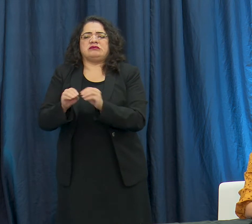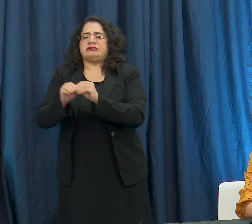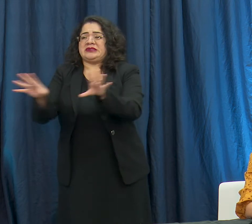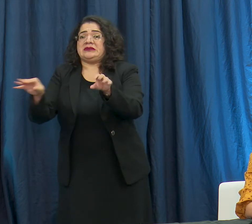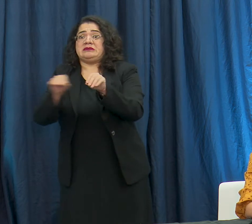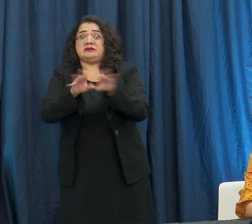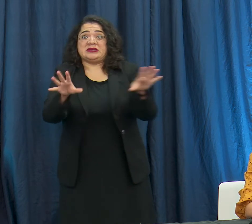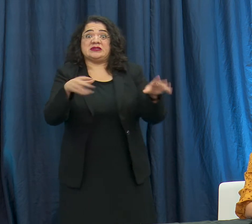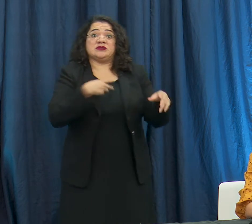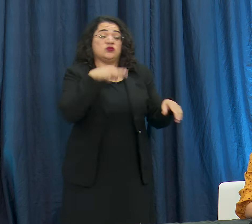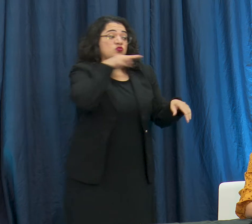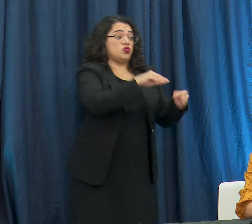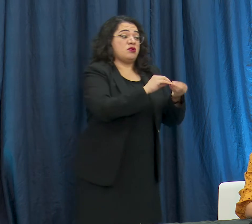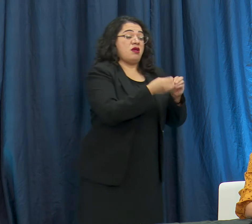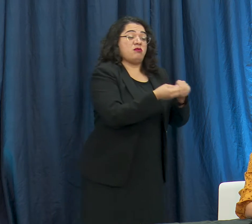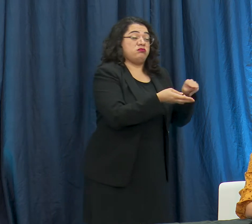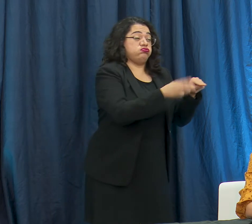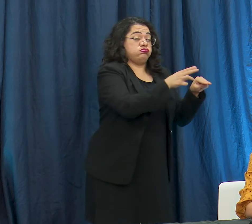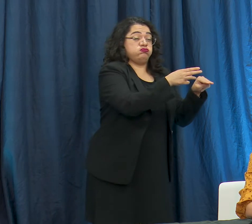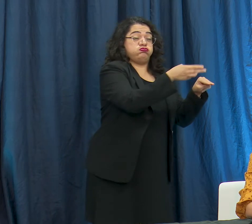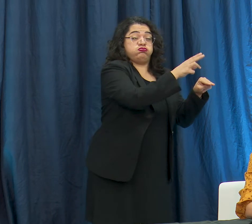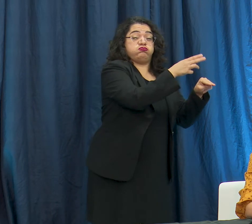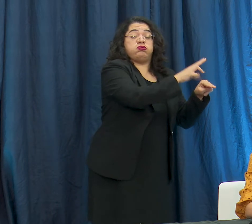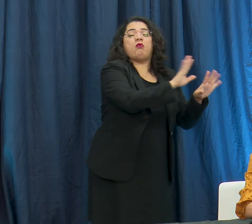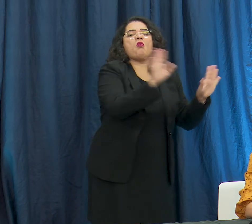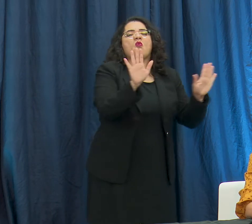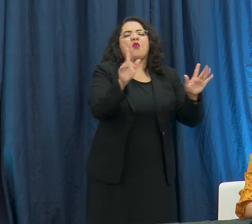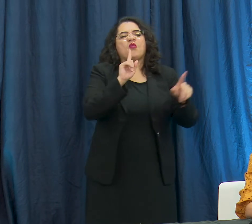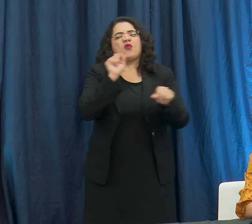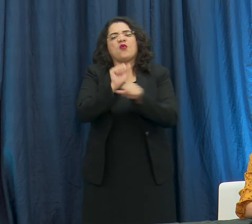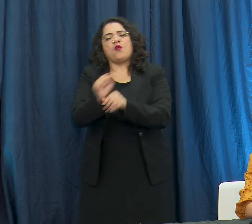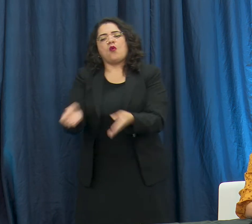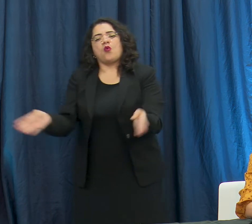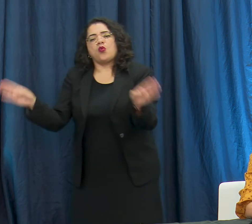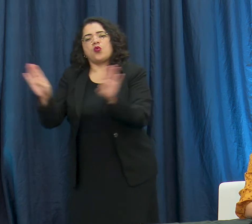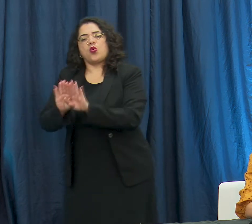attend rien que a gustar say una vez mas por favor see ganas Ordonez's a